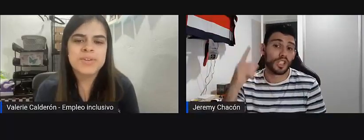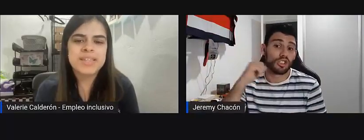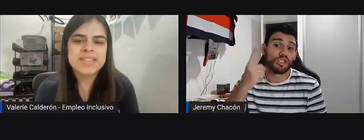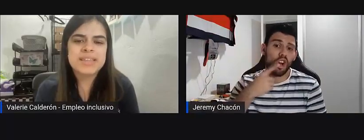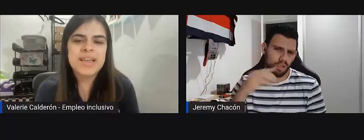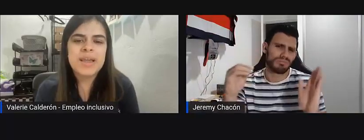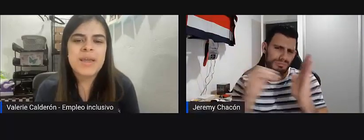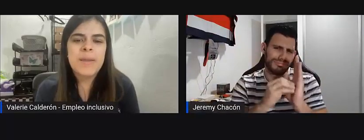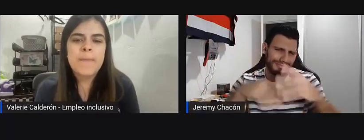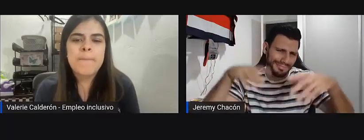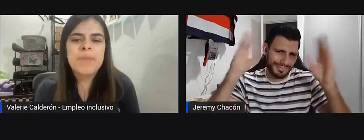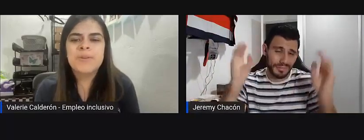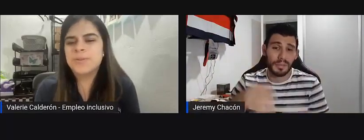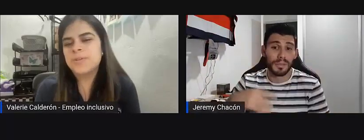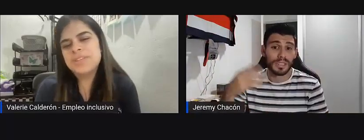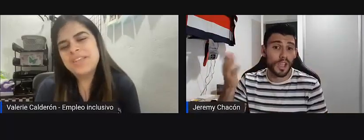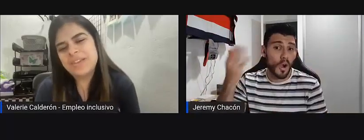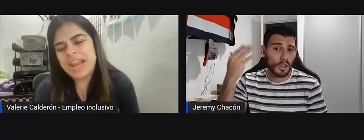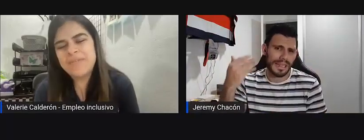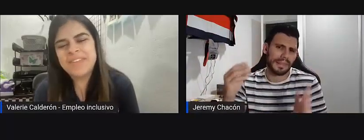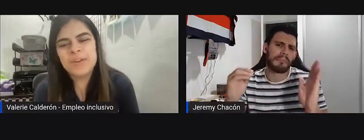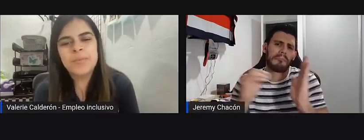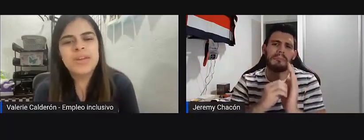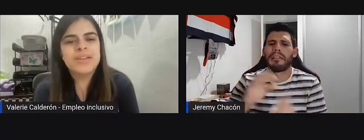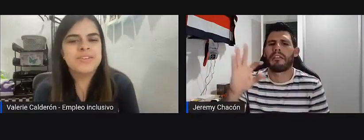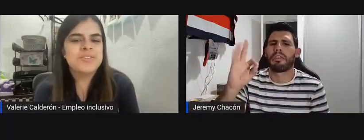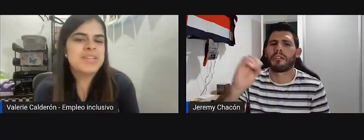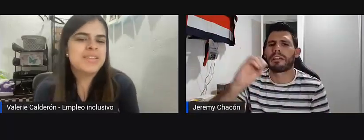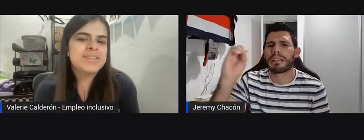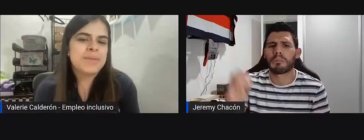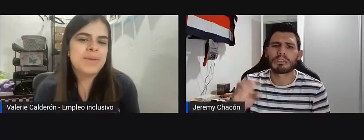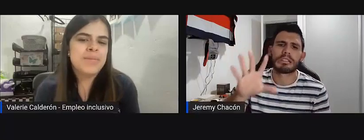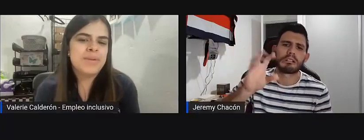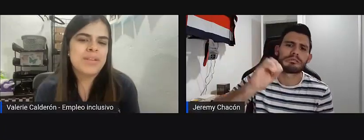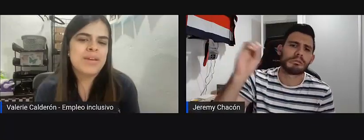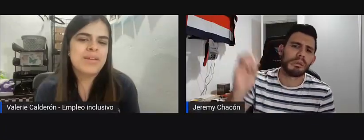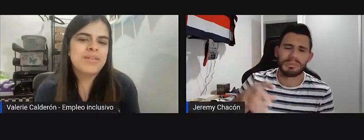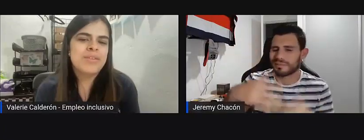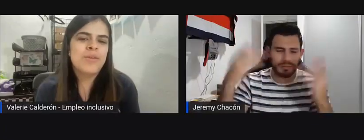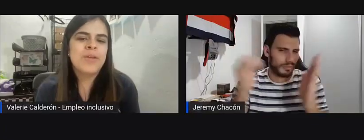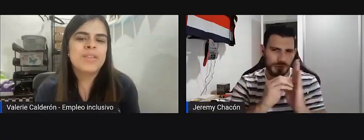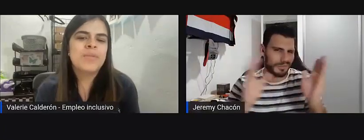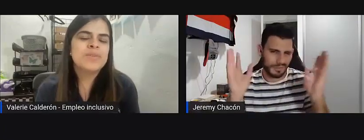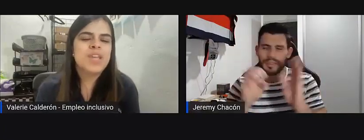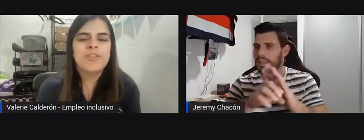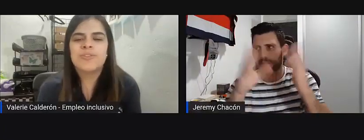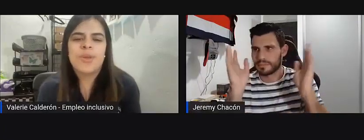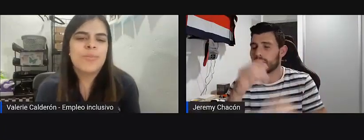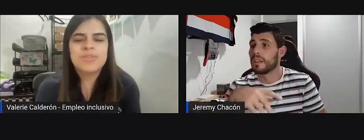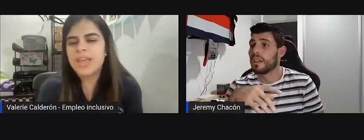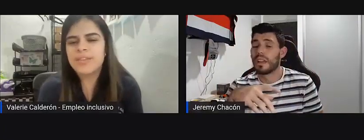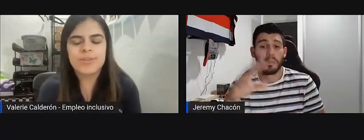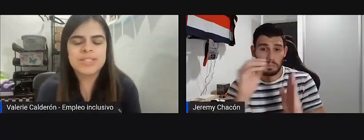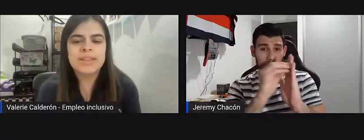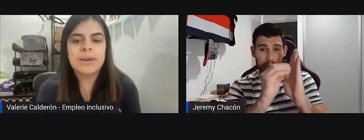sordas y los sordos dicen claramente lo ponen los oyentes también verdad noventa por ciento etcétera